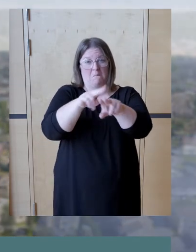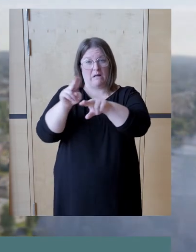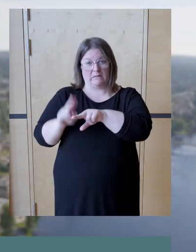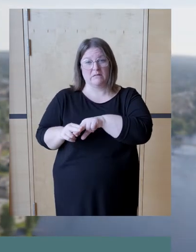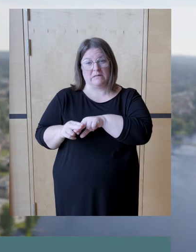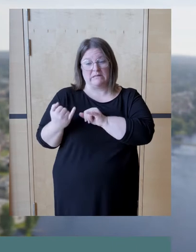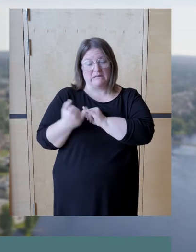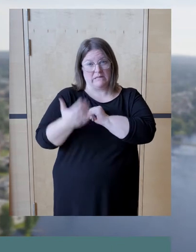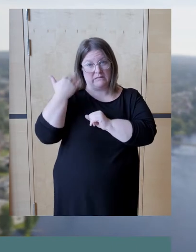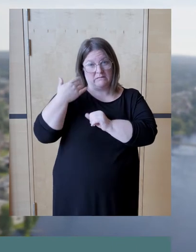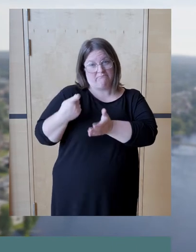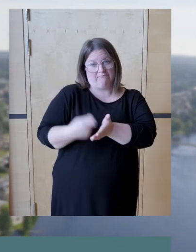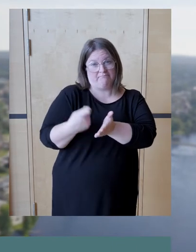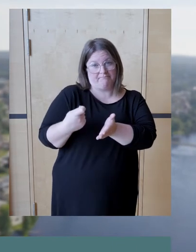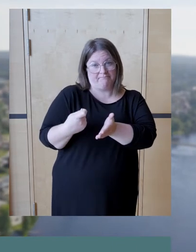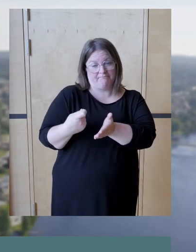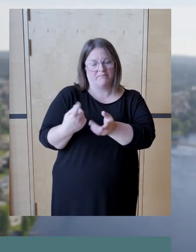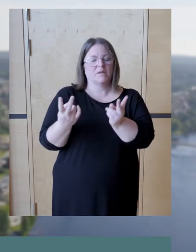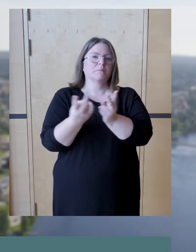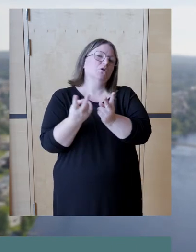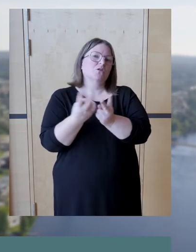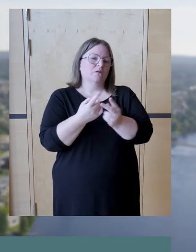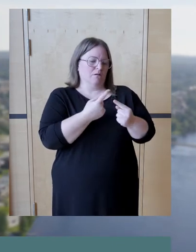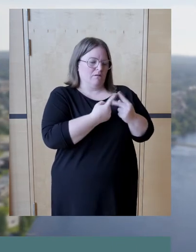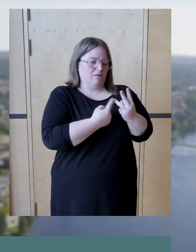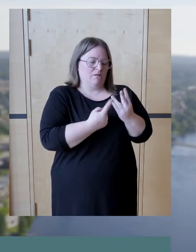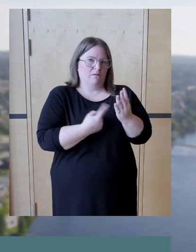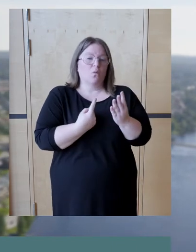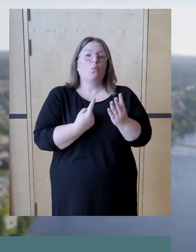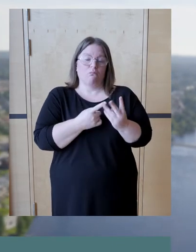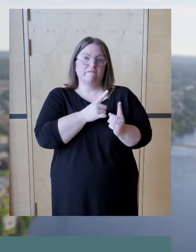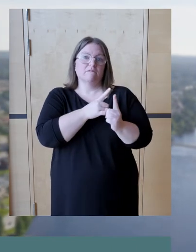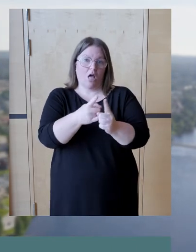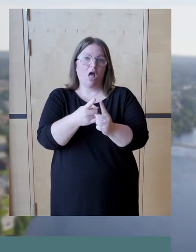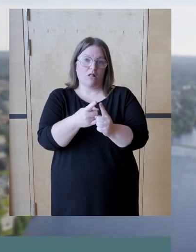Så allt det där Ha det gott Eller planerna och vi måste vara beredda till Passat